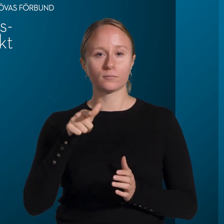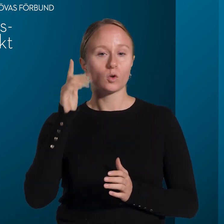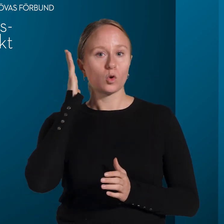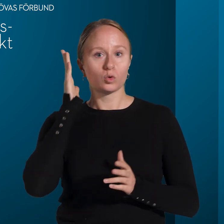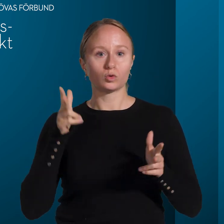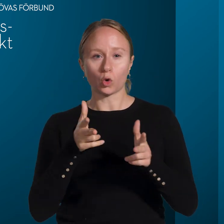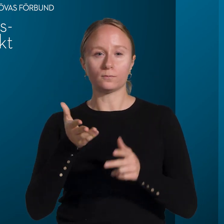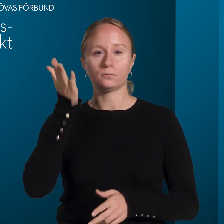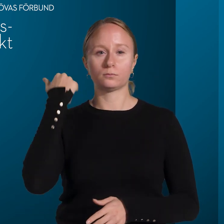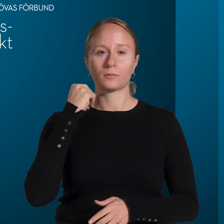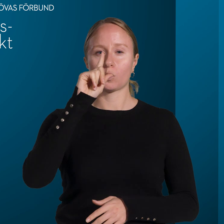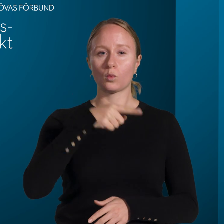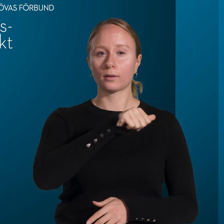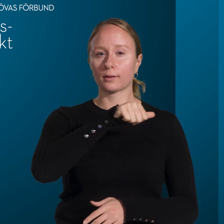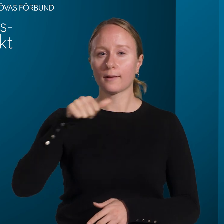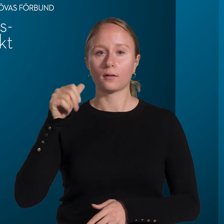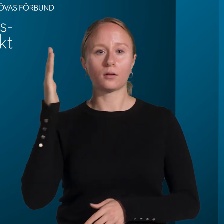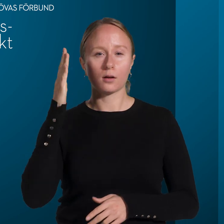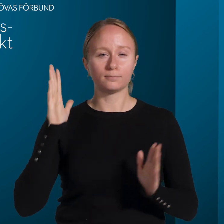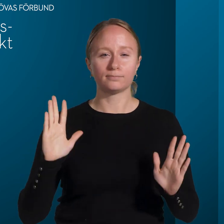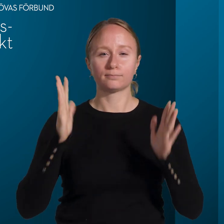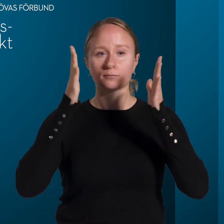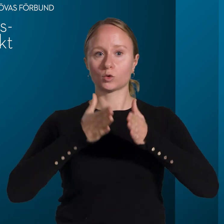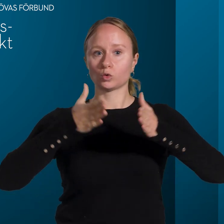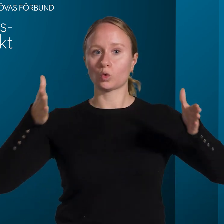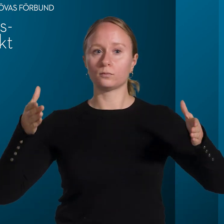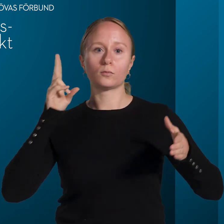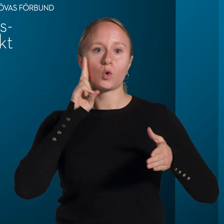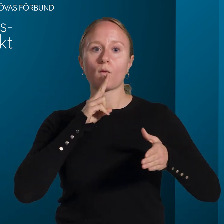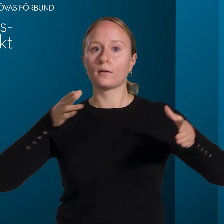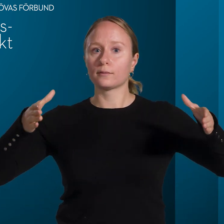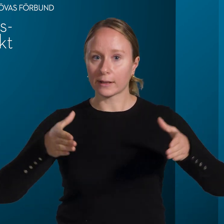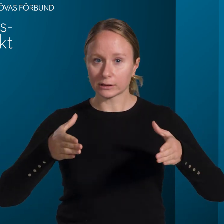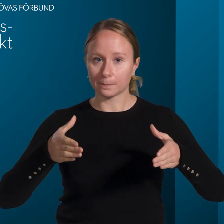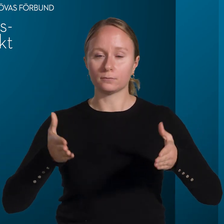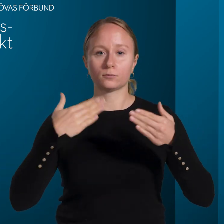I Kodisjoki levde på 1900-talet en stor dövgemenskap -